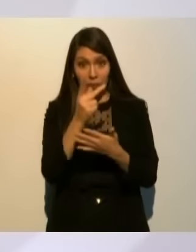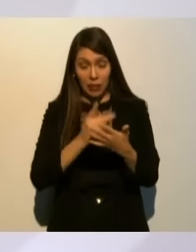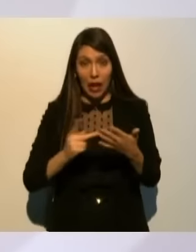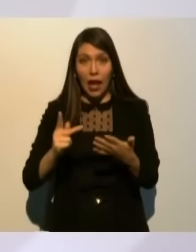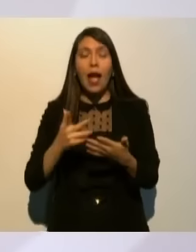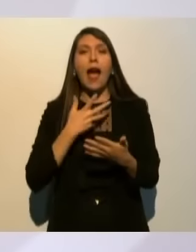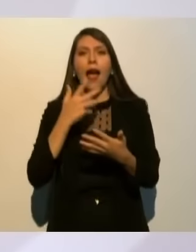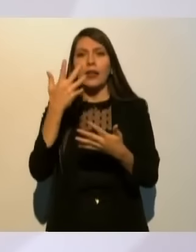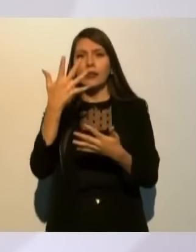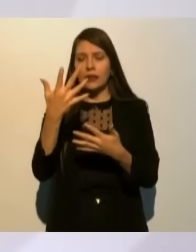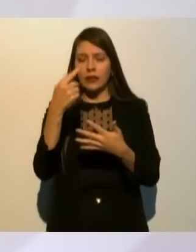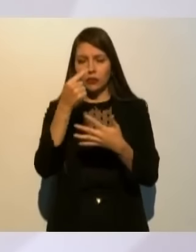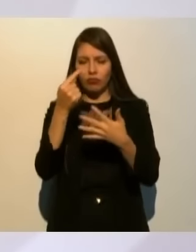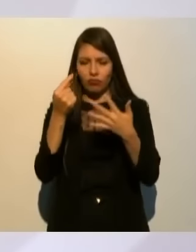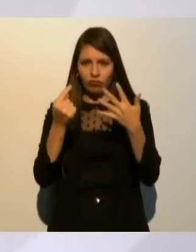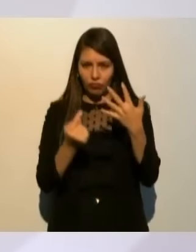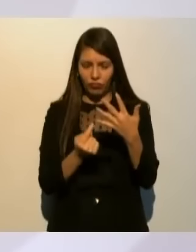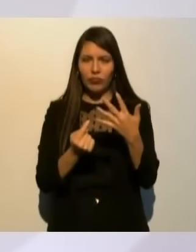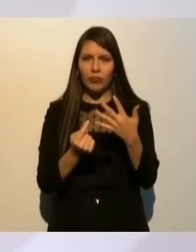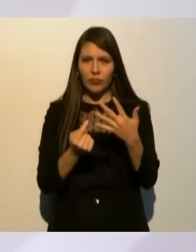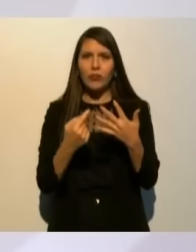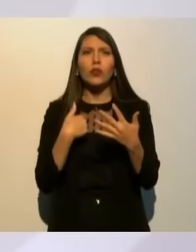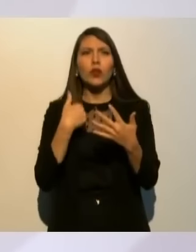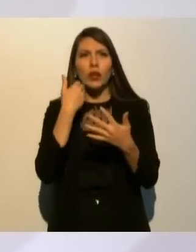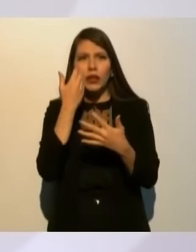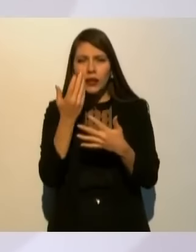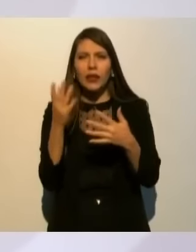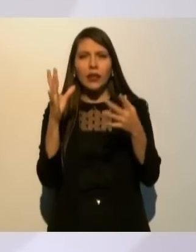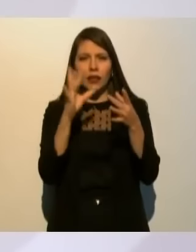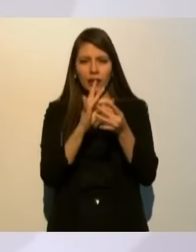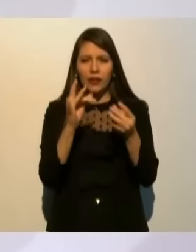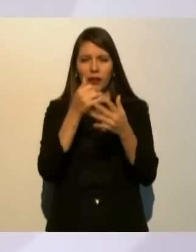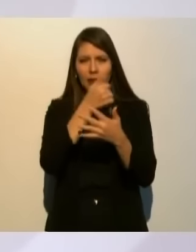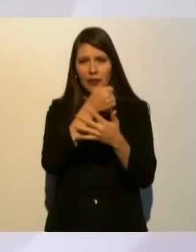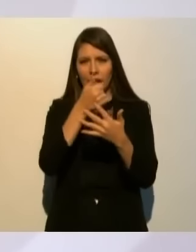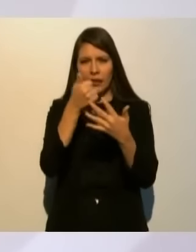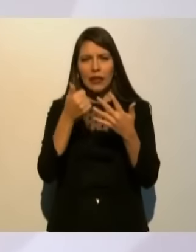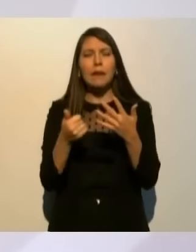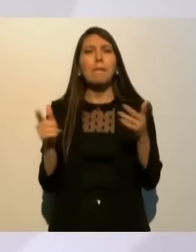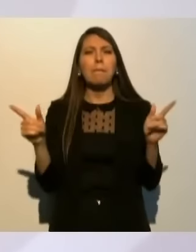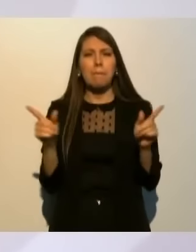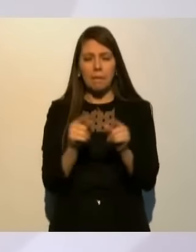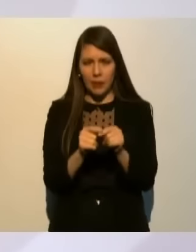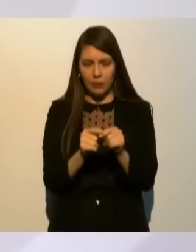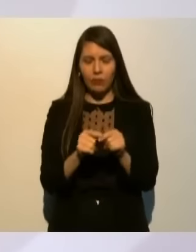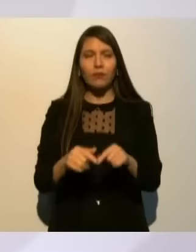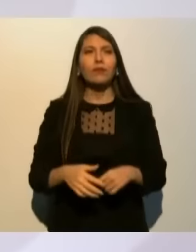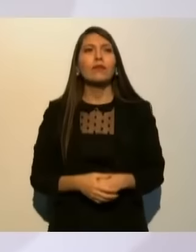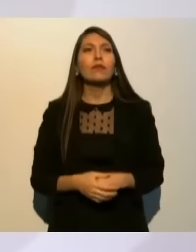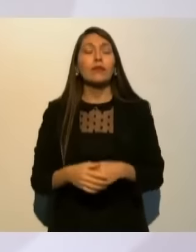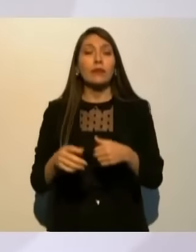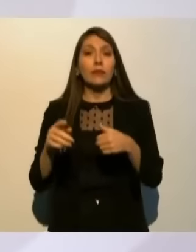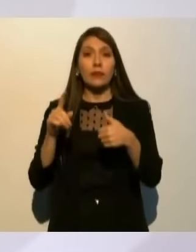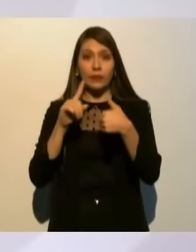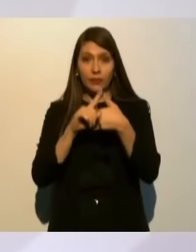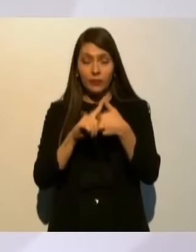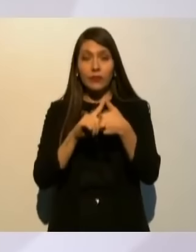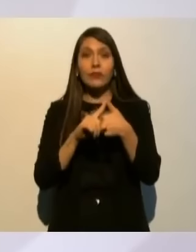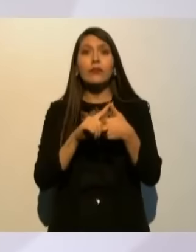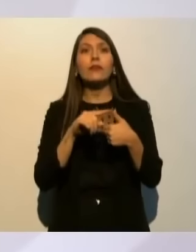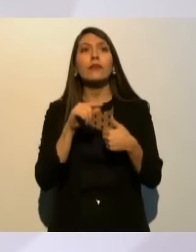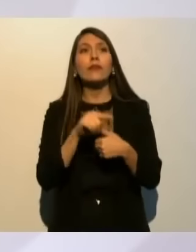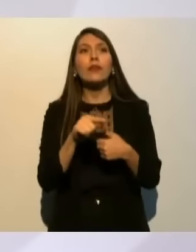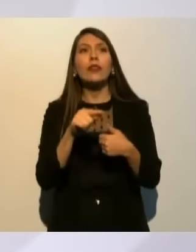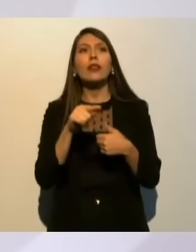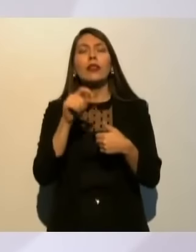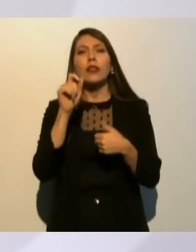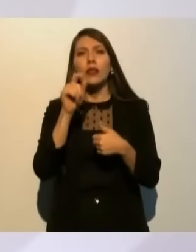quiero referir de una manera muy muy breve uno Ordenar el actual sistema de concesiones en el